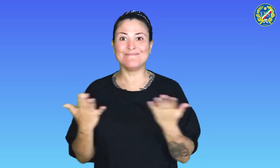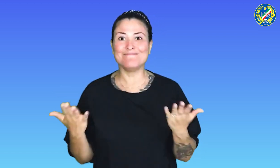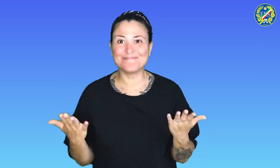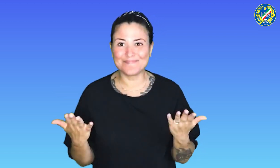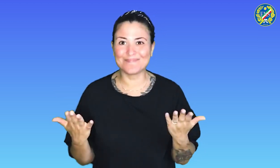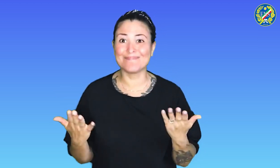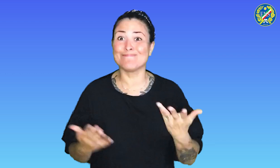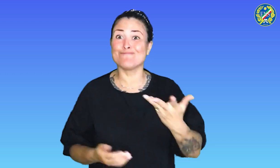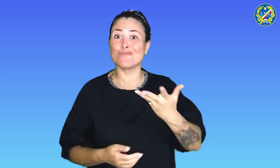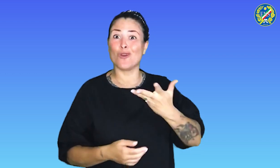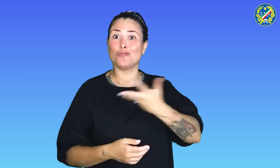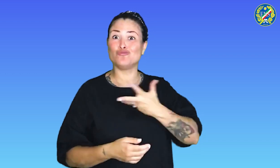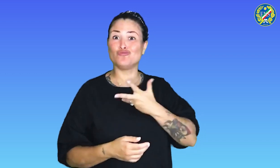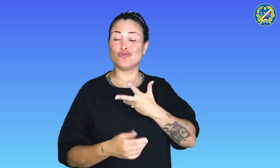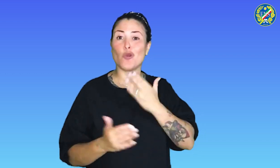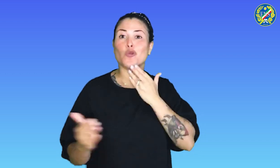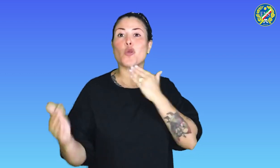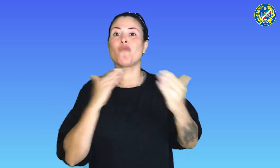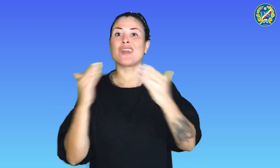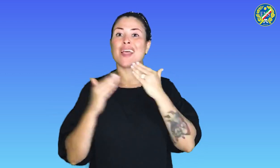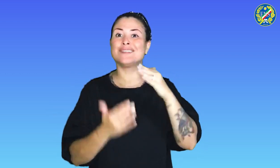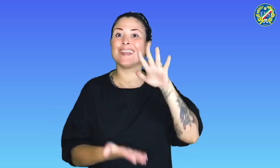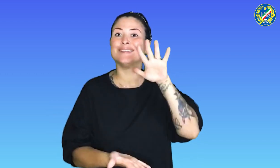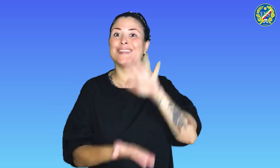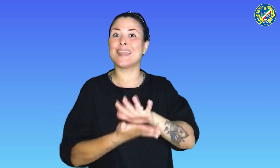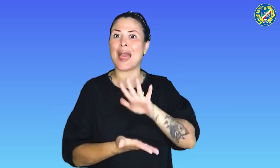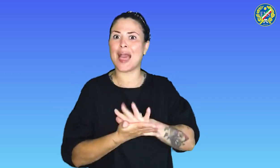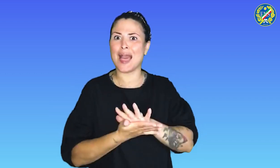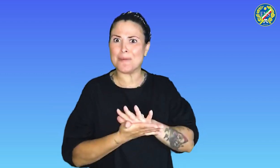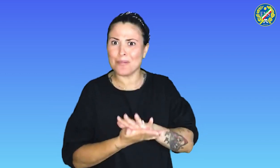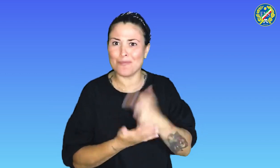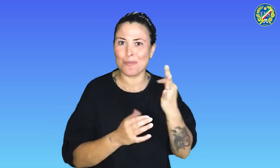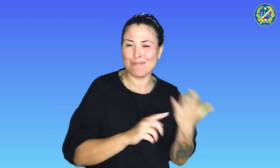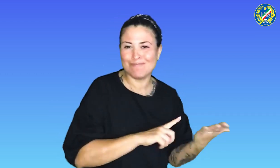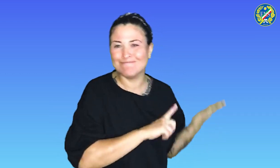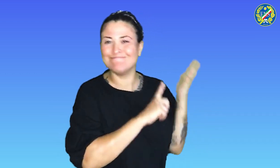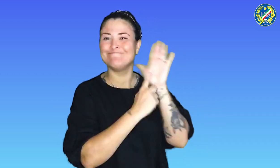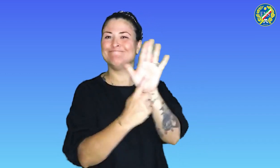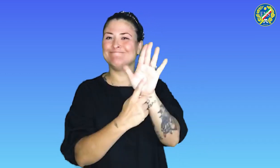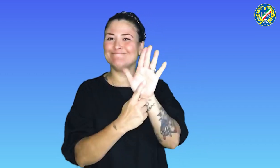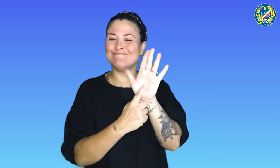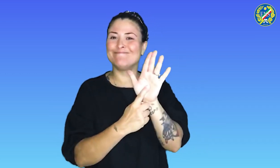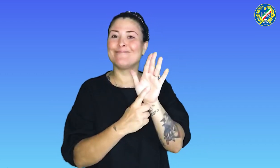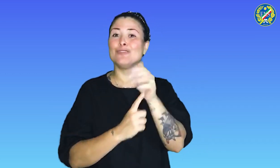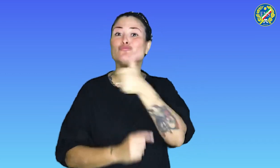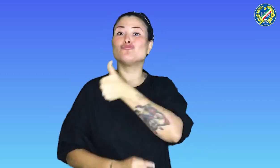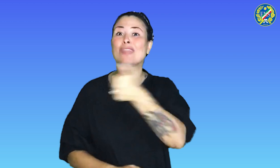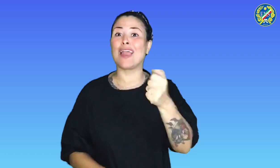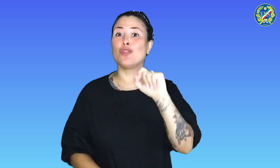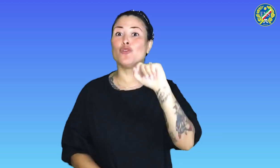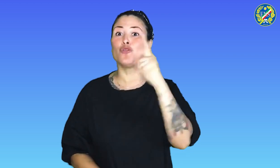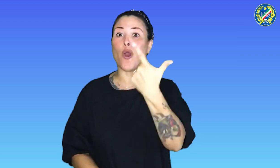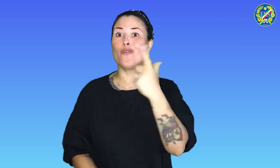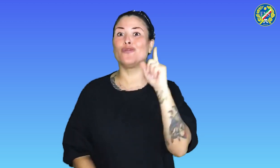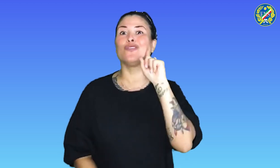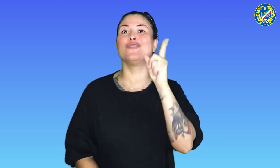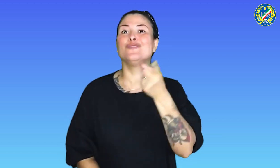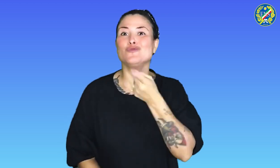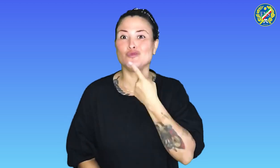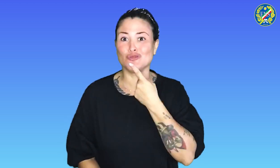ci sarà la conferenza stampa di presentazione del Sistema 112 SORDI,